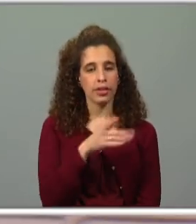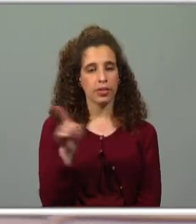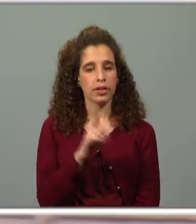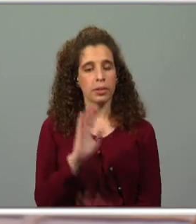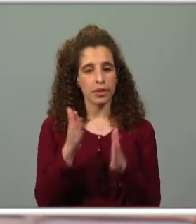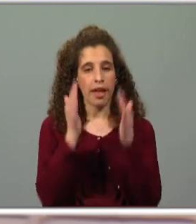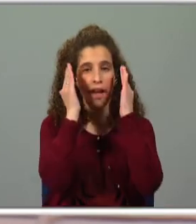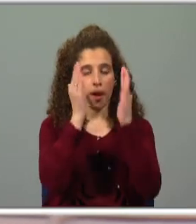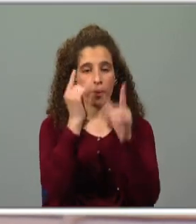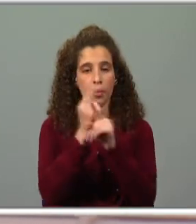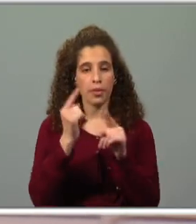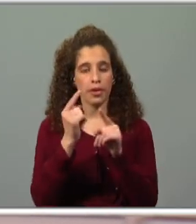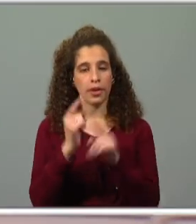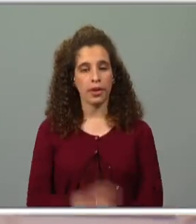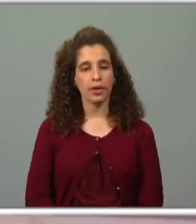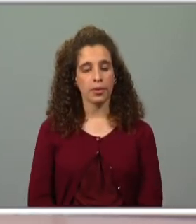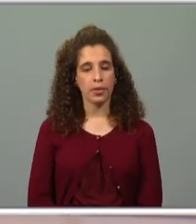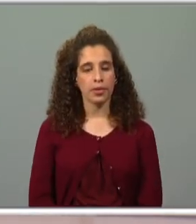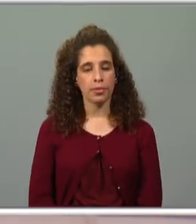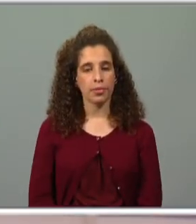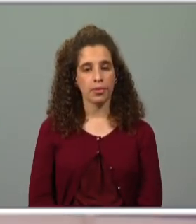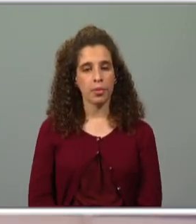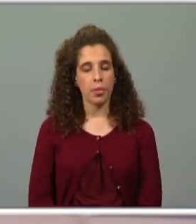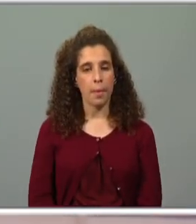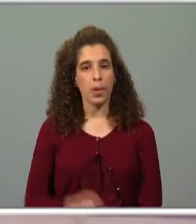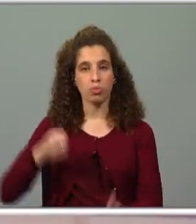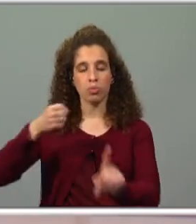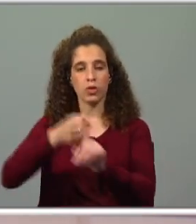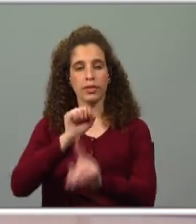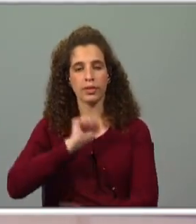tenham prestar atendentes para fazer para depois para o meu desafio Qual é o 必須提供服務員做以後我的挑戰是什麼